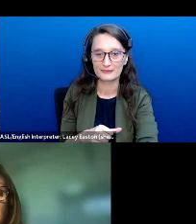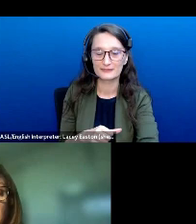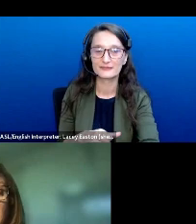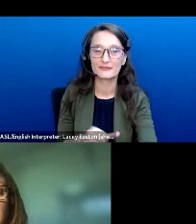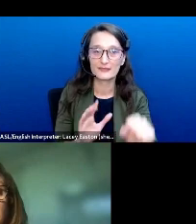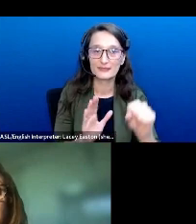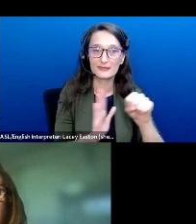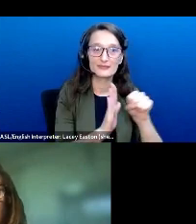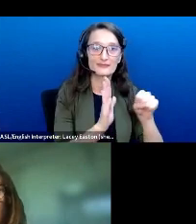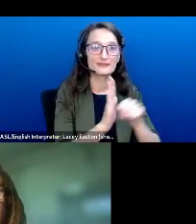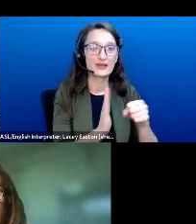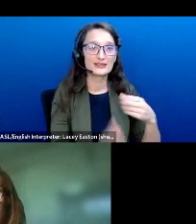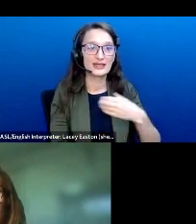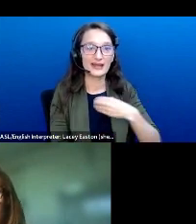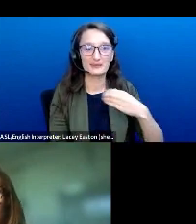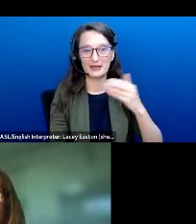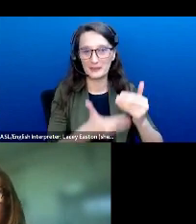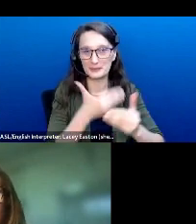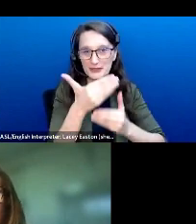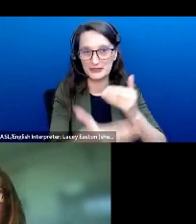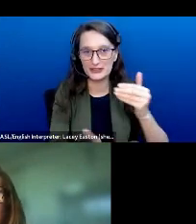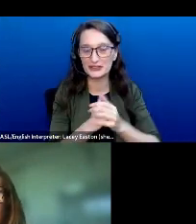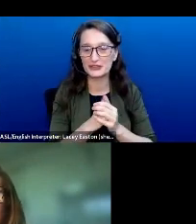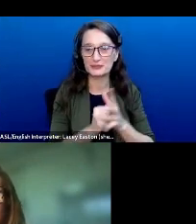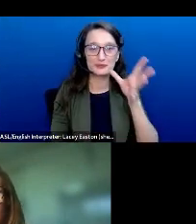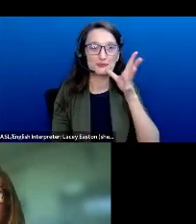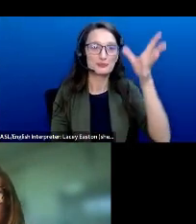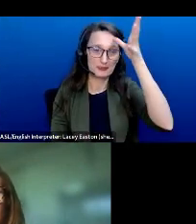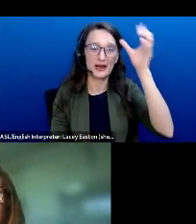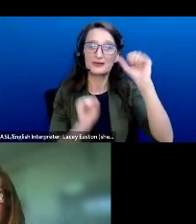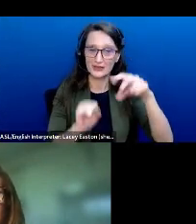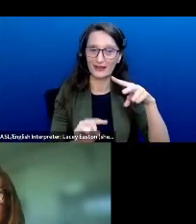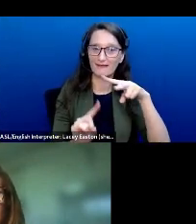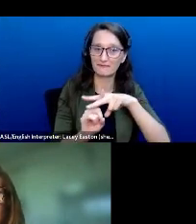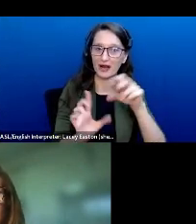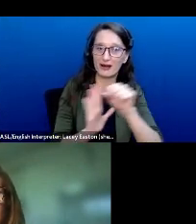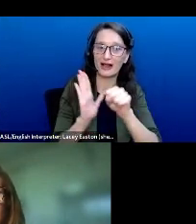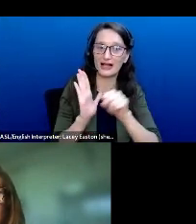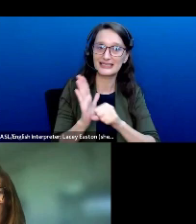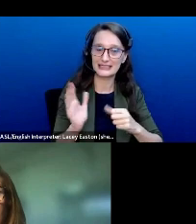oh procedimientos de quejas estatales para que los padres puedan presentar una queja de cumplimiento estatal cuando crean que